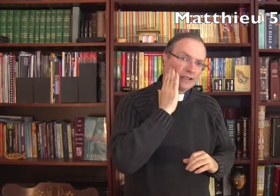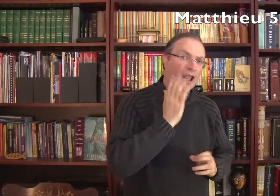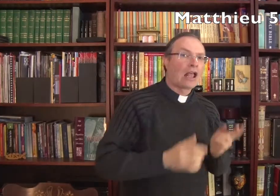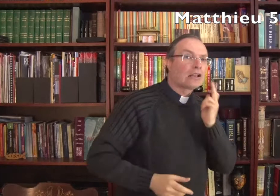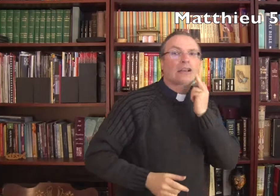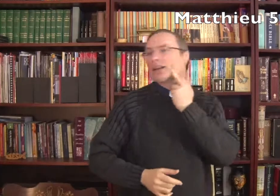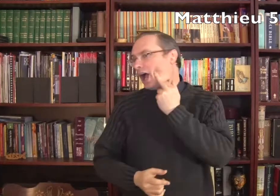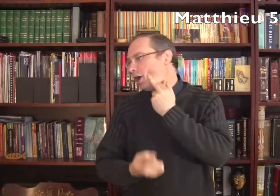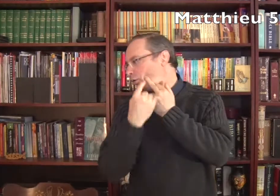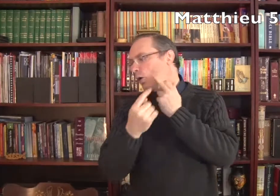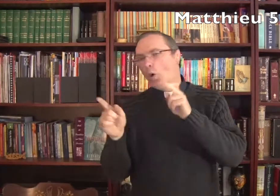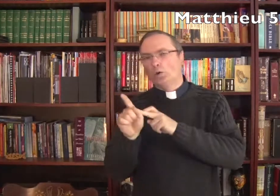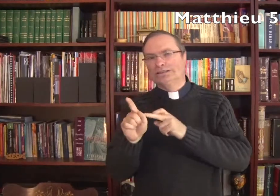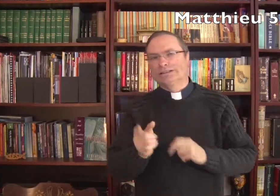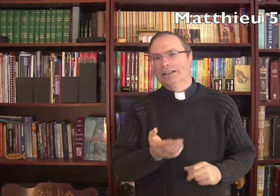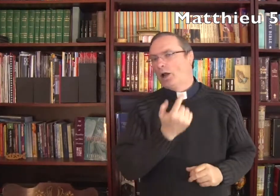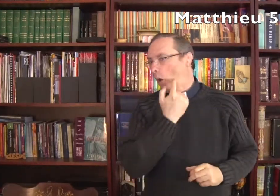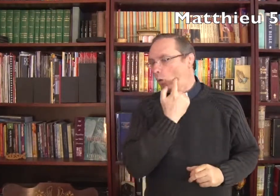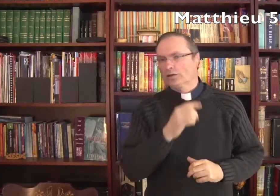tends-lui aussi l’autre.